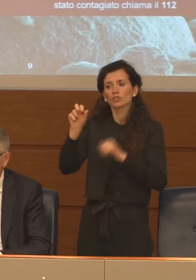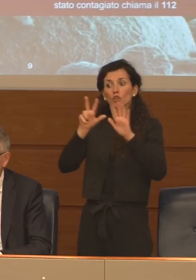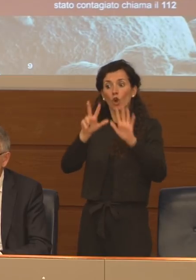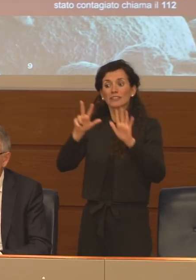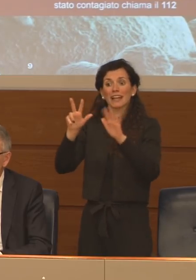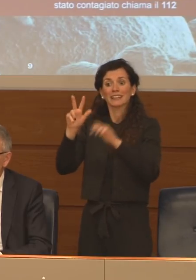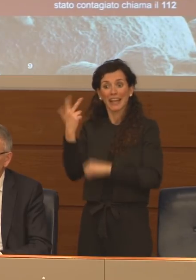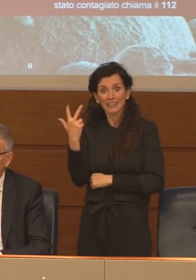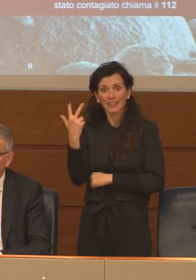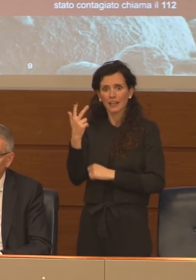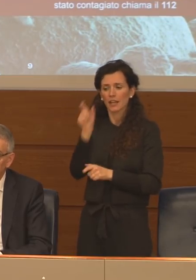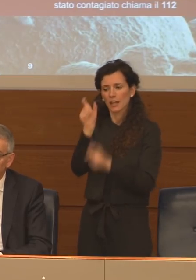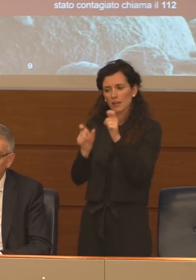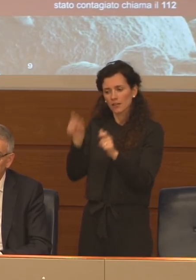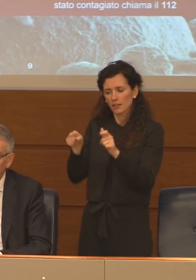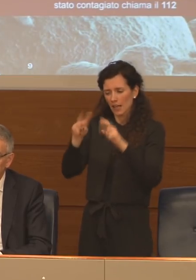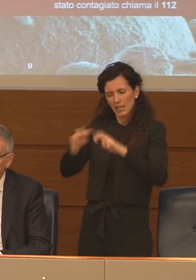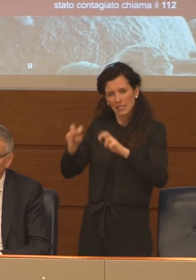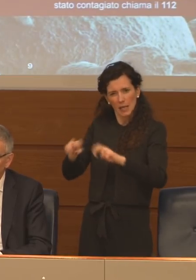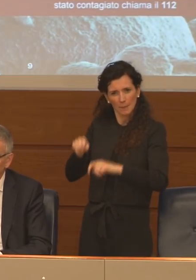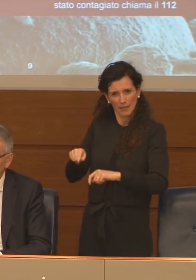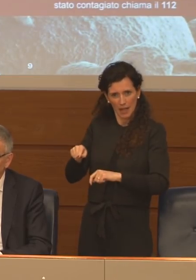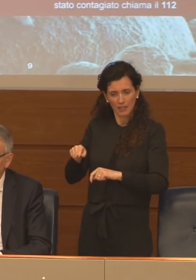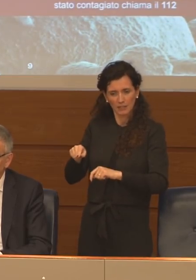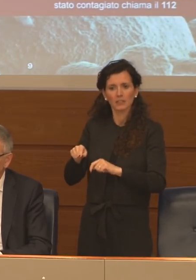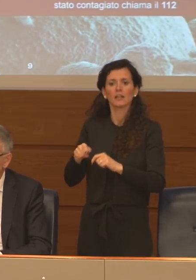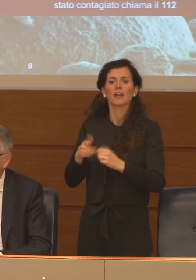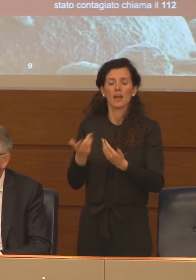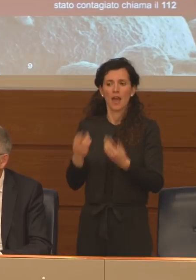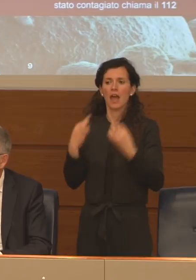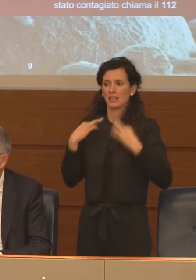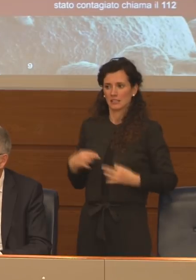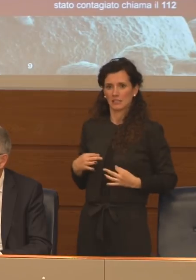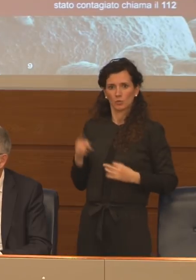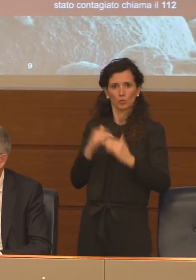È evidente che l'Iistituto Superiore di Sanità riceve i campioni,